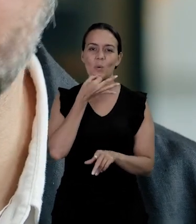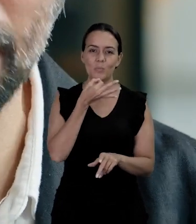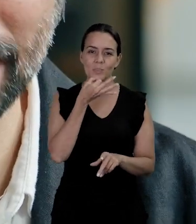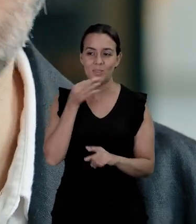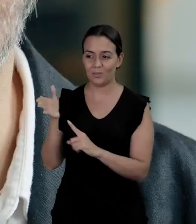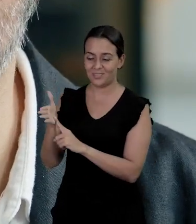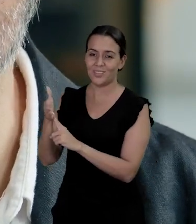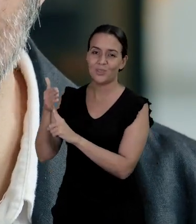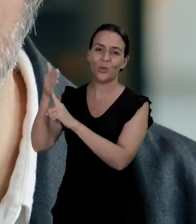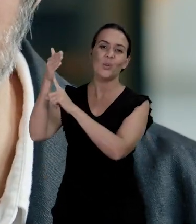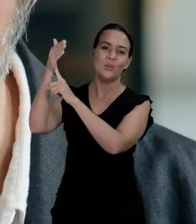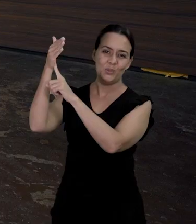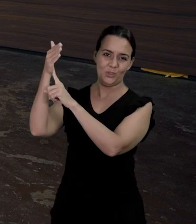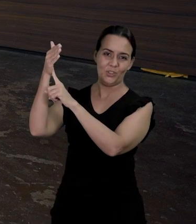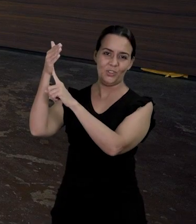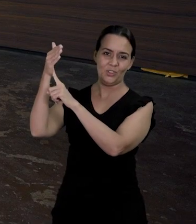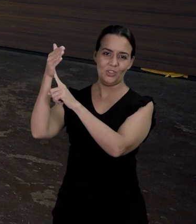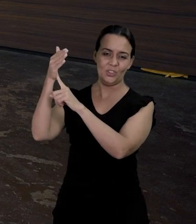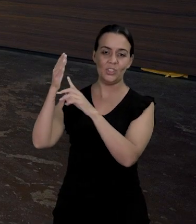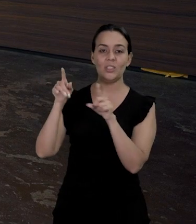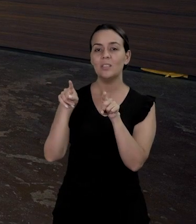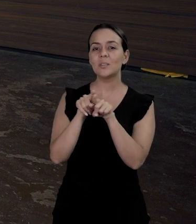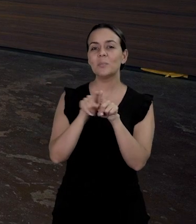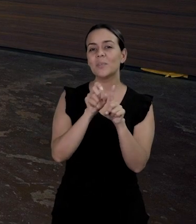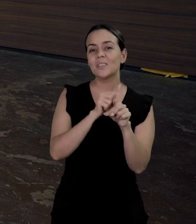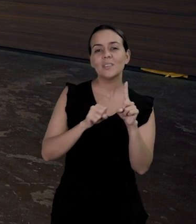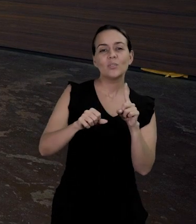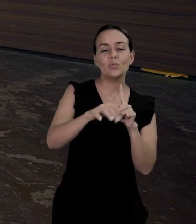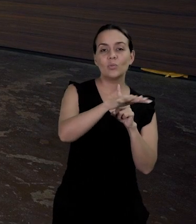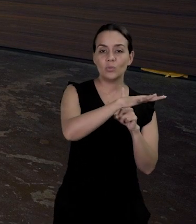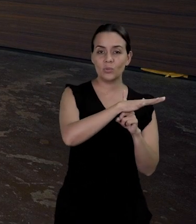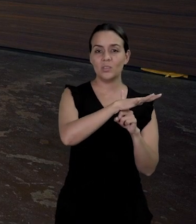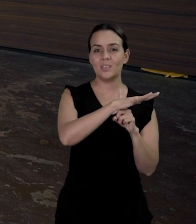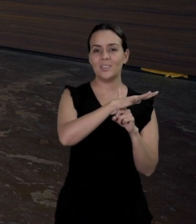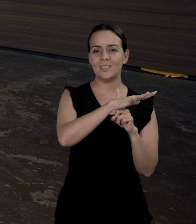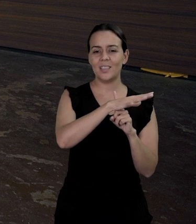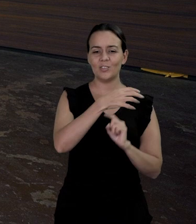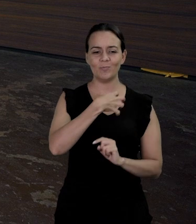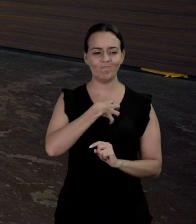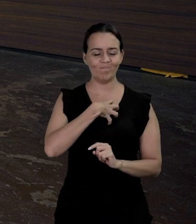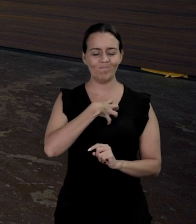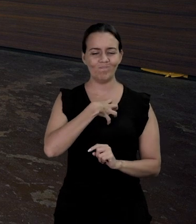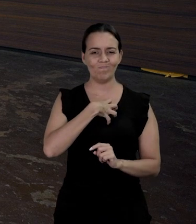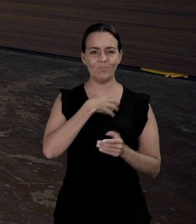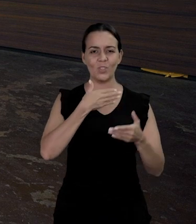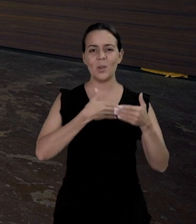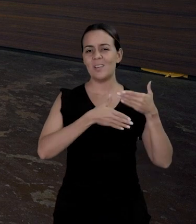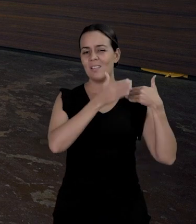de parte da sociedade, porque eu acho que tem ressentimentos de vários tipos, parte é inveja, parte é incompreensão